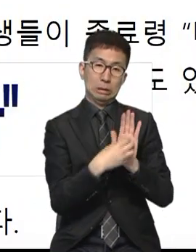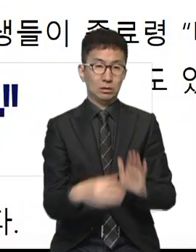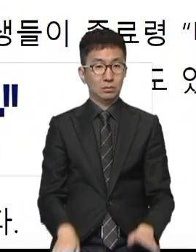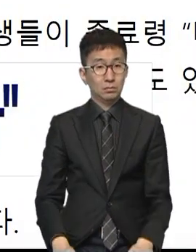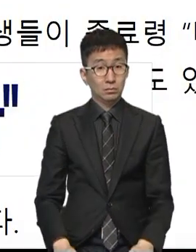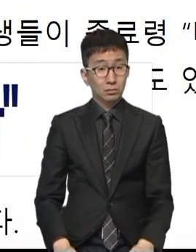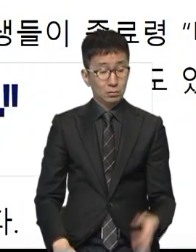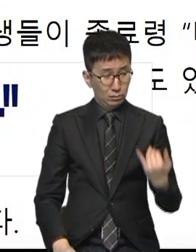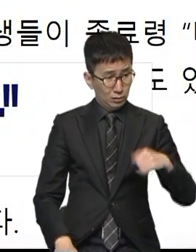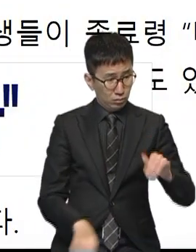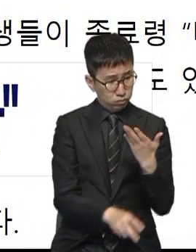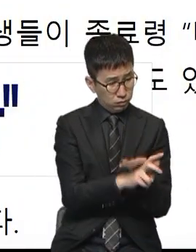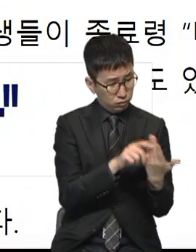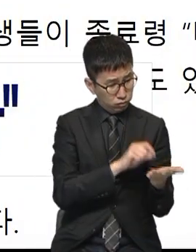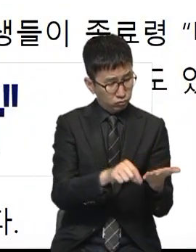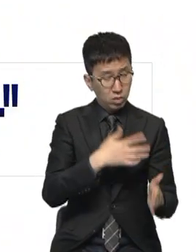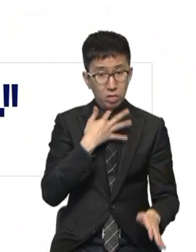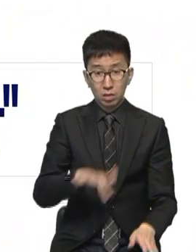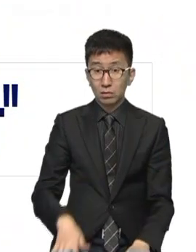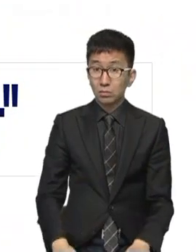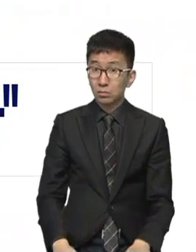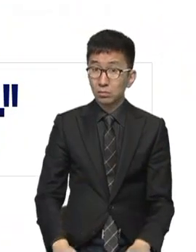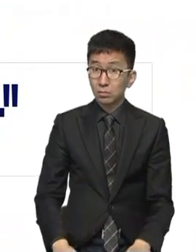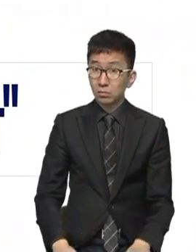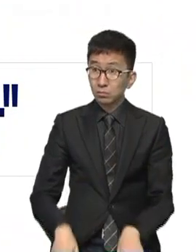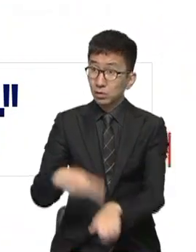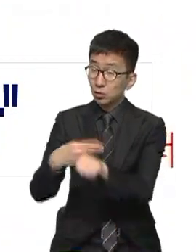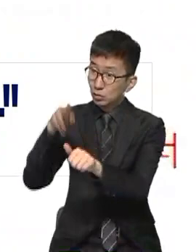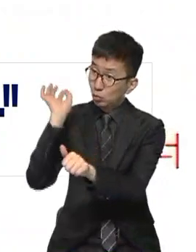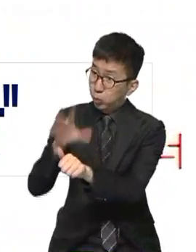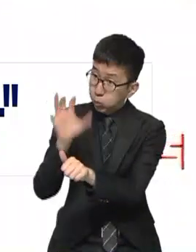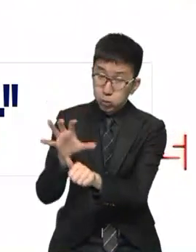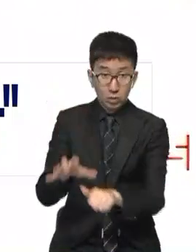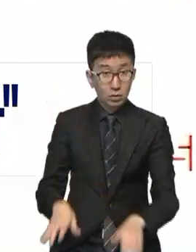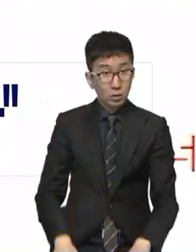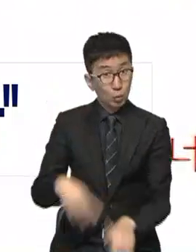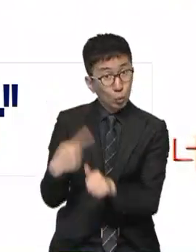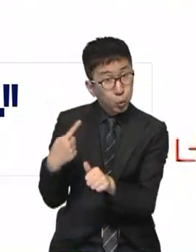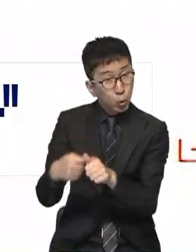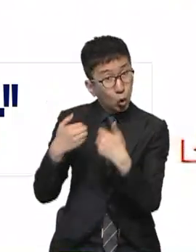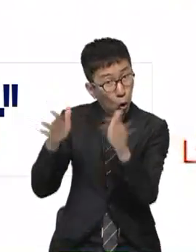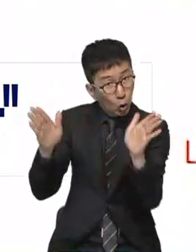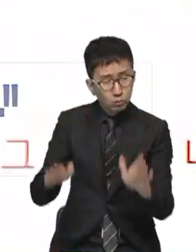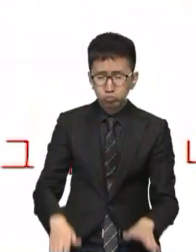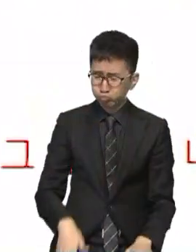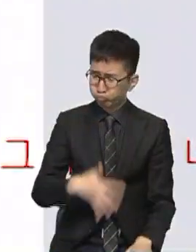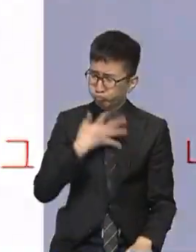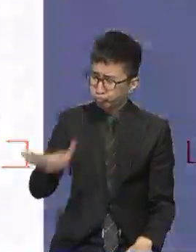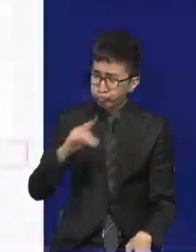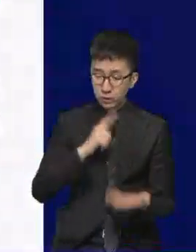해명 글을 올린 겁니다. A 씨는 딸이 부정 행위를 하지 않았고 자신이 감독관에게 폭언했다는 것도 사실과 다르다고 주장했습니다.